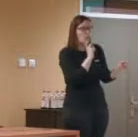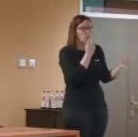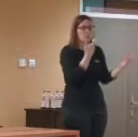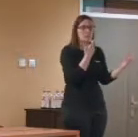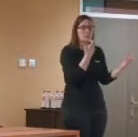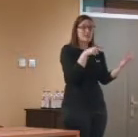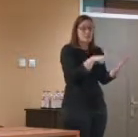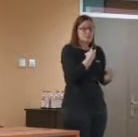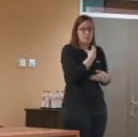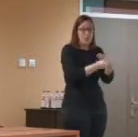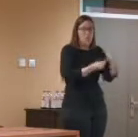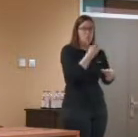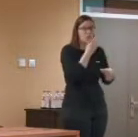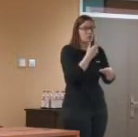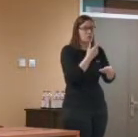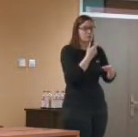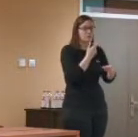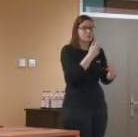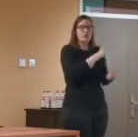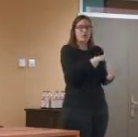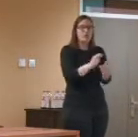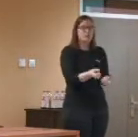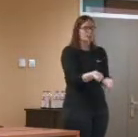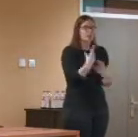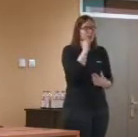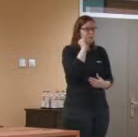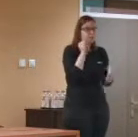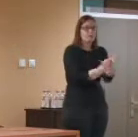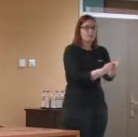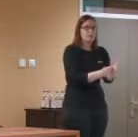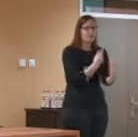por la falta de tiempo, y aquí yo si que he intentado